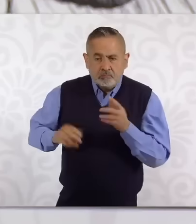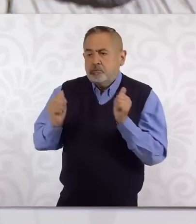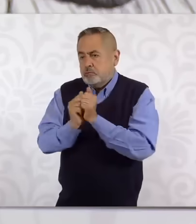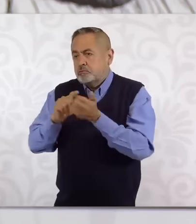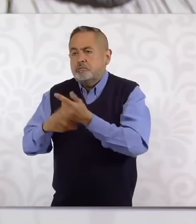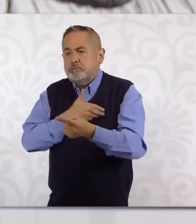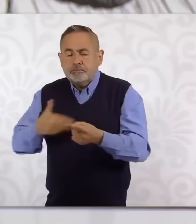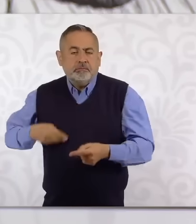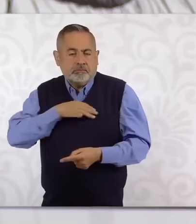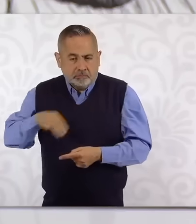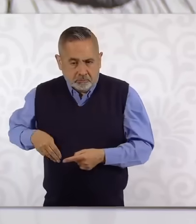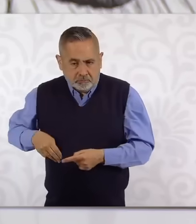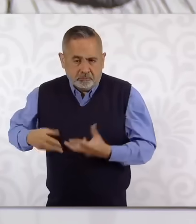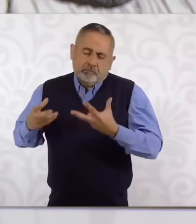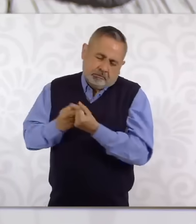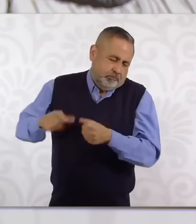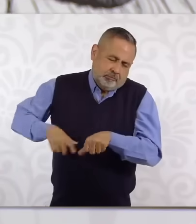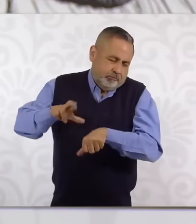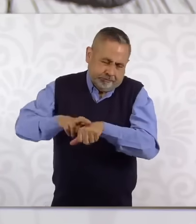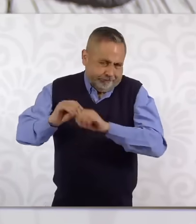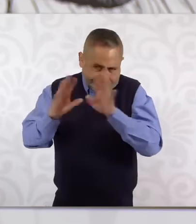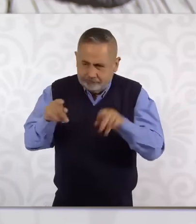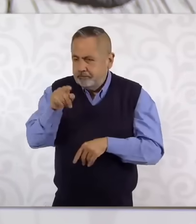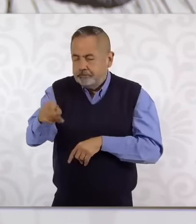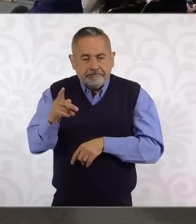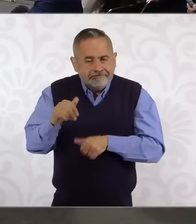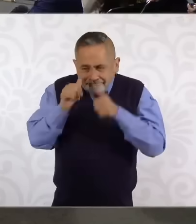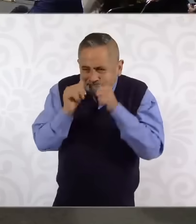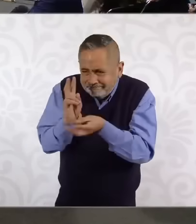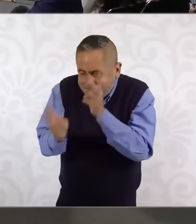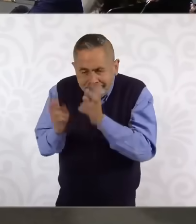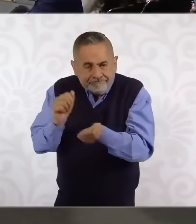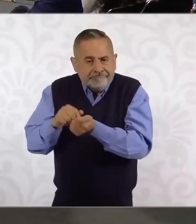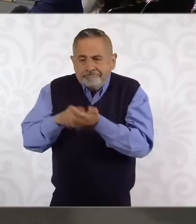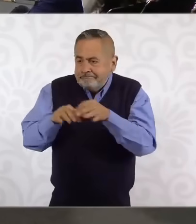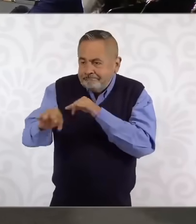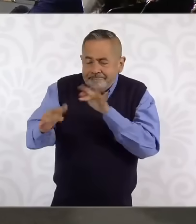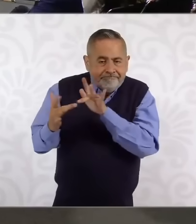obviamente gobernadoras y gobernadores también, pero queremos eh pues trabajar todavía más en la